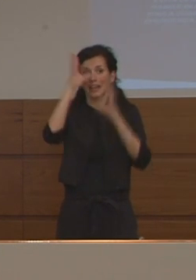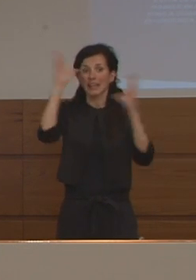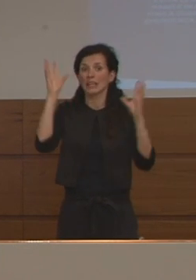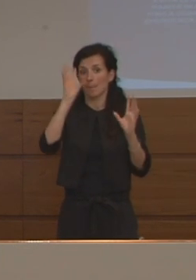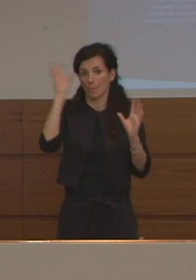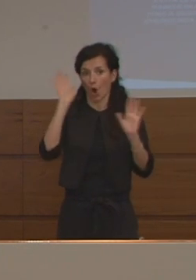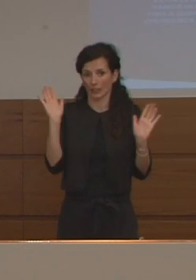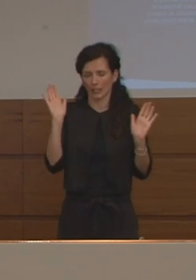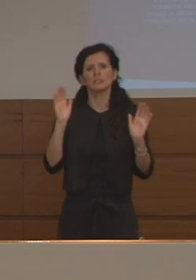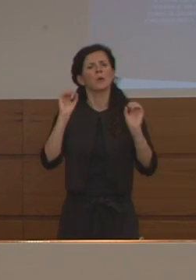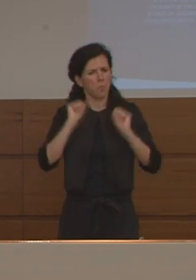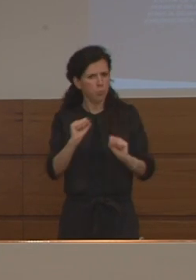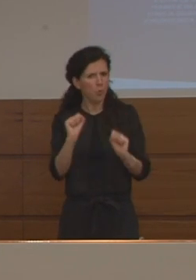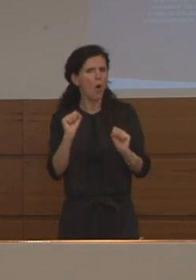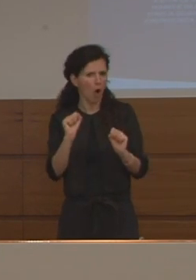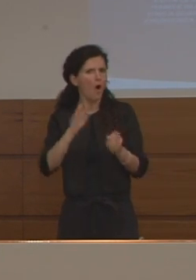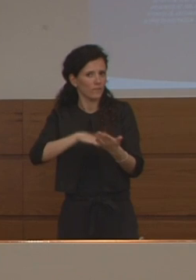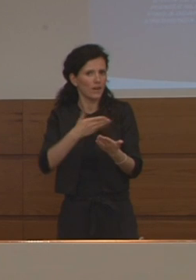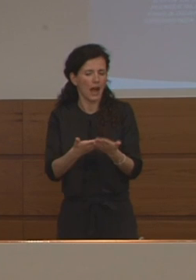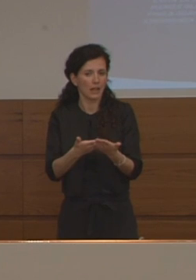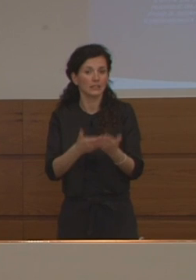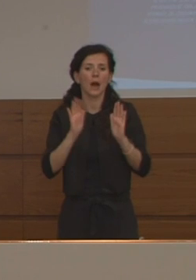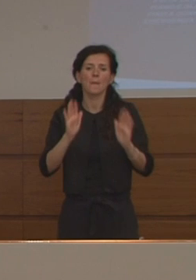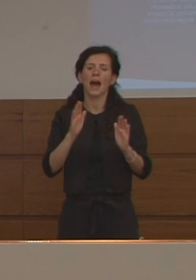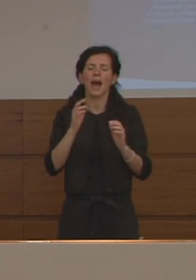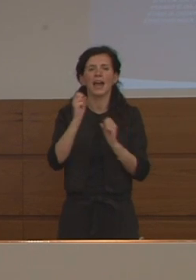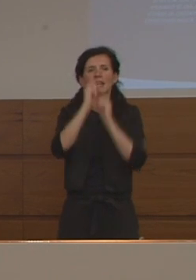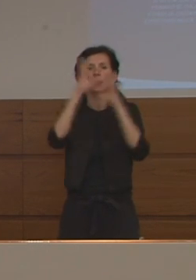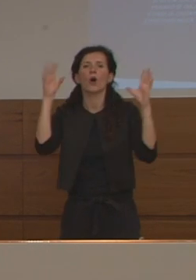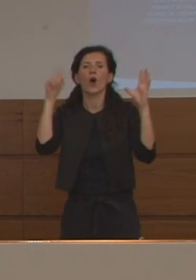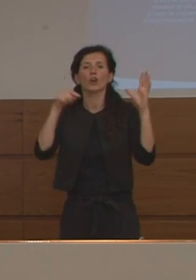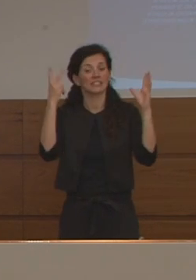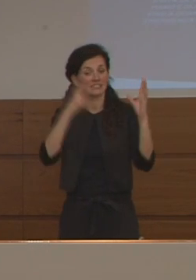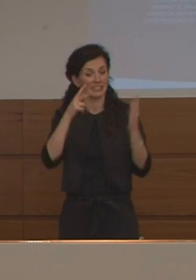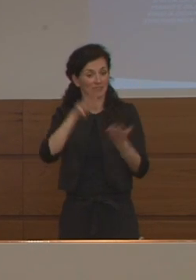che però, come tutte le ipotesi in medicina, richiede una prova